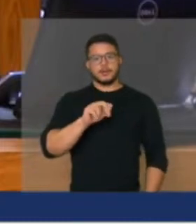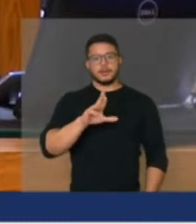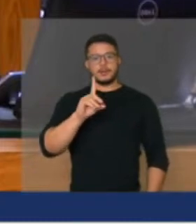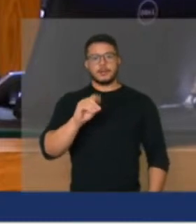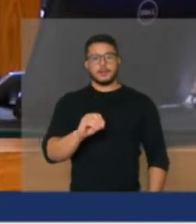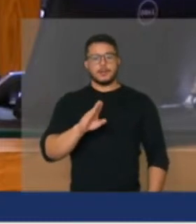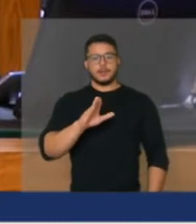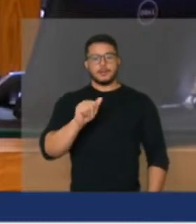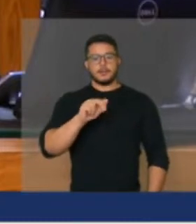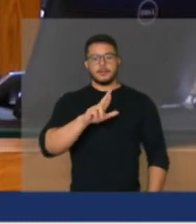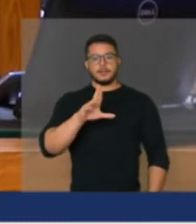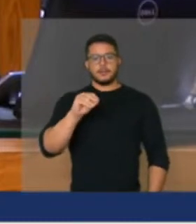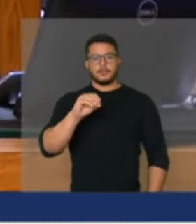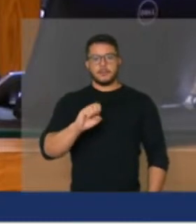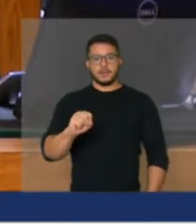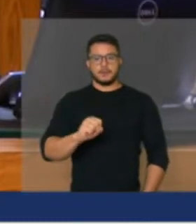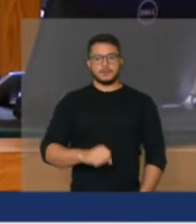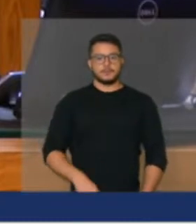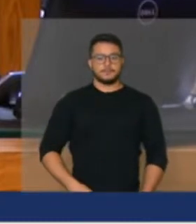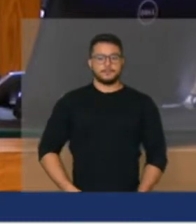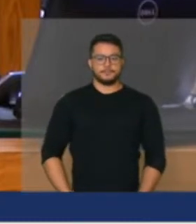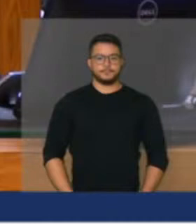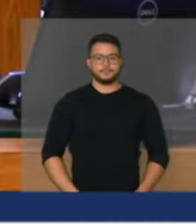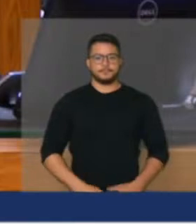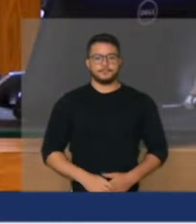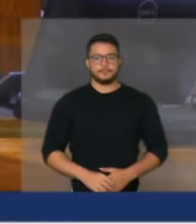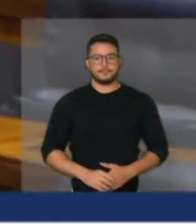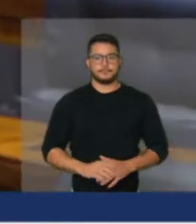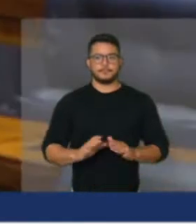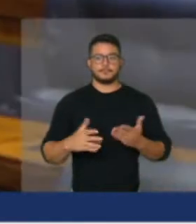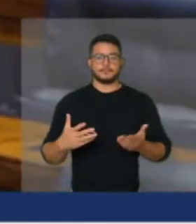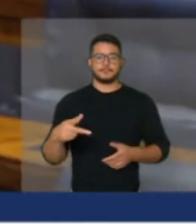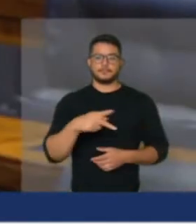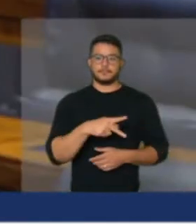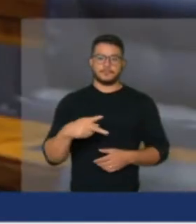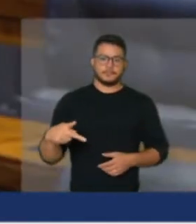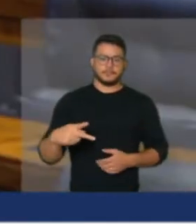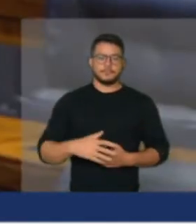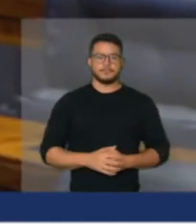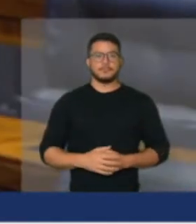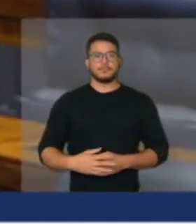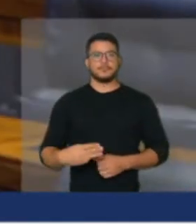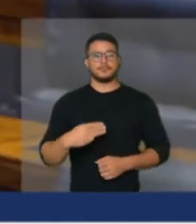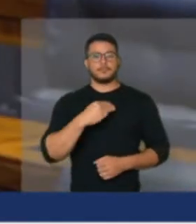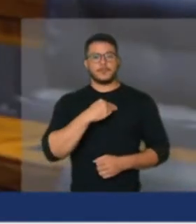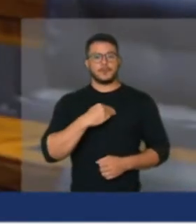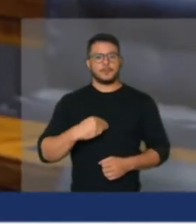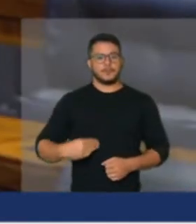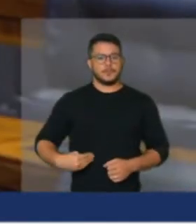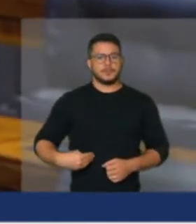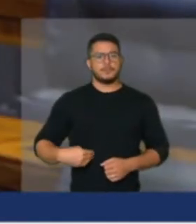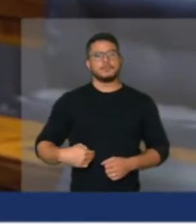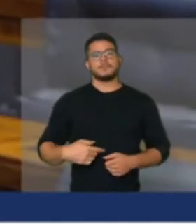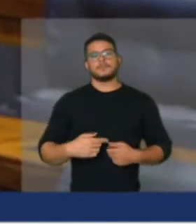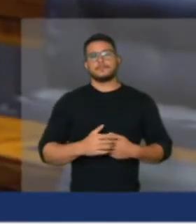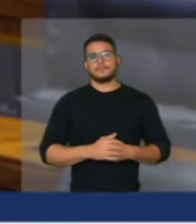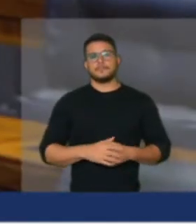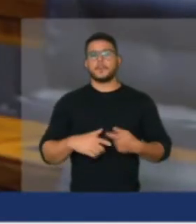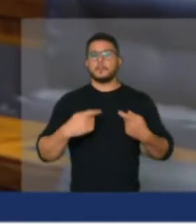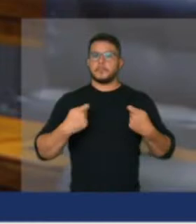PALAVRA DEPUTADO NO TEMPO DE ENCAMINHAMENTO. [DEP.RICARDO BARROS]: PRESIDENTE, O MINISTRO TEM EXPLICAÇÕES A DAR E ESTÁ DISPOSTO A FAZÊ-LAS PARA O